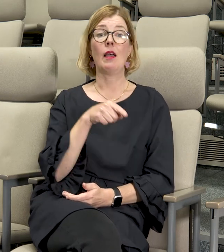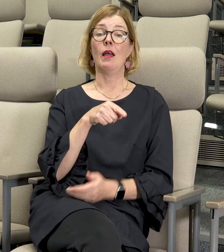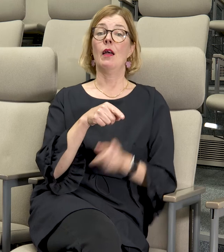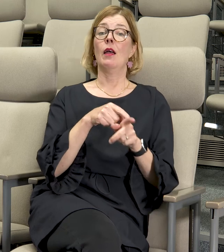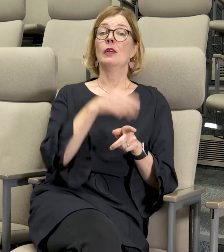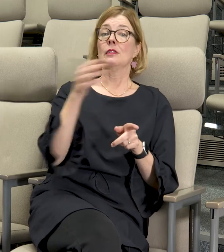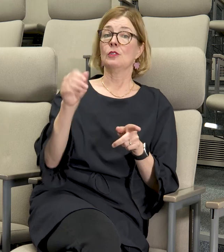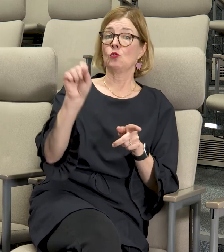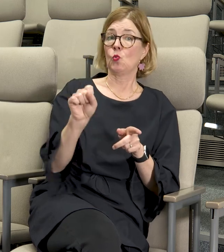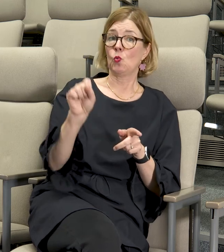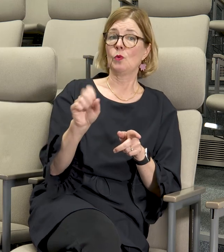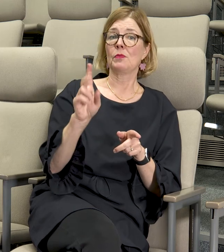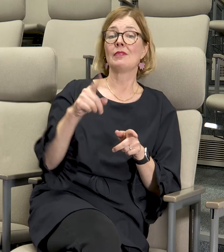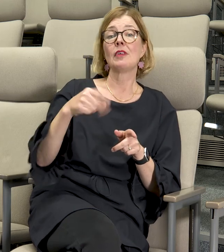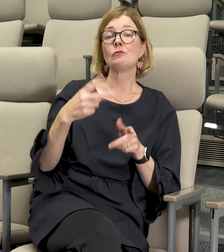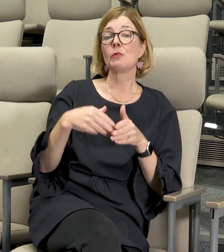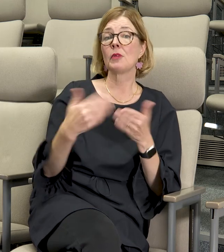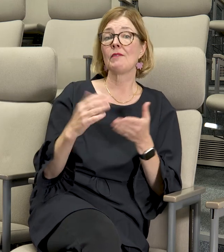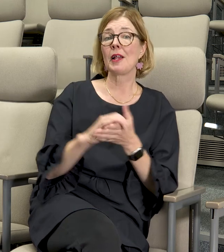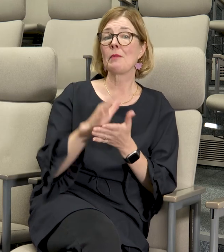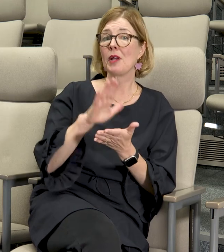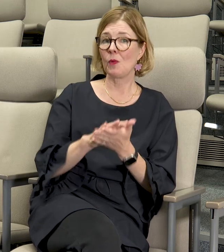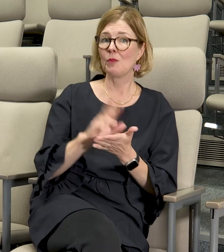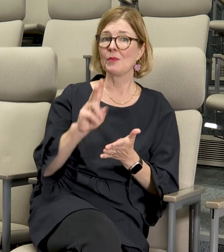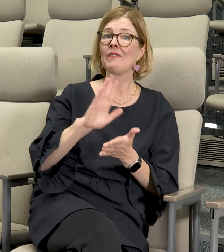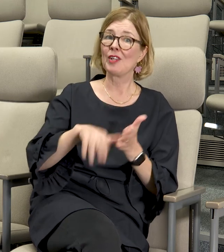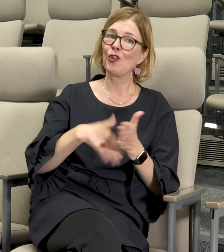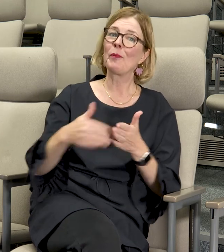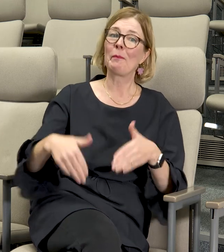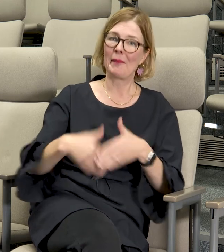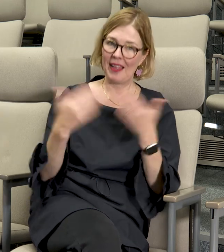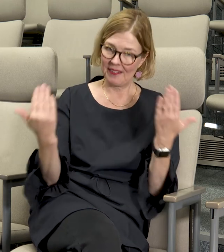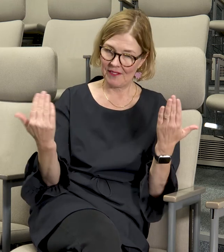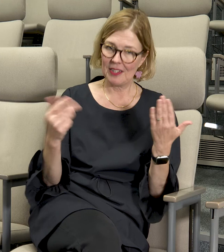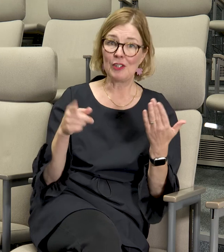Varsinaista Viittomakielen päivää juhlistetaan sunnuntaina 12.2.